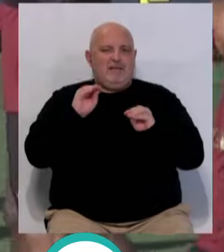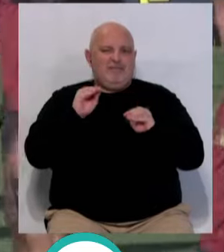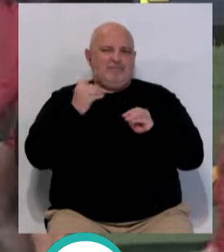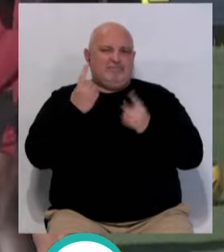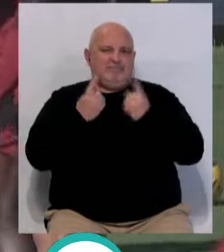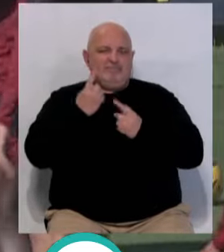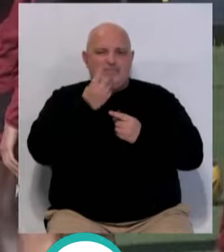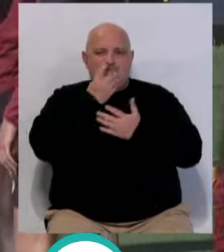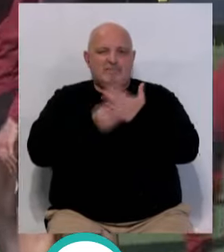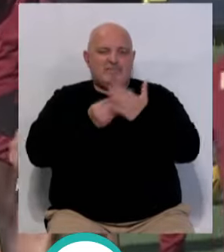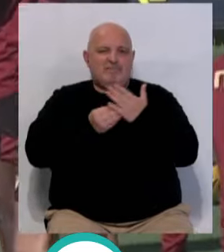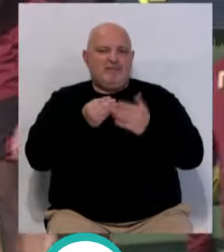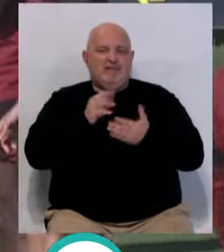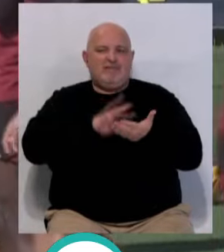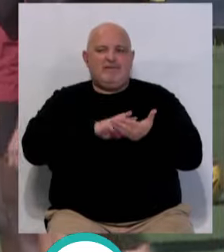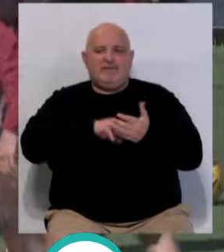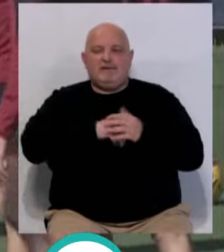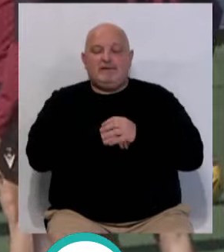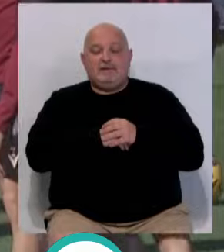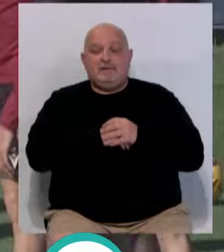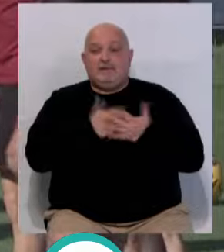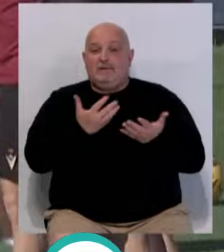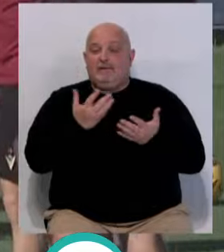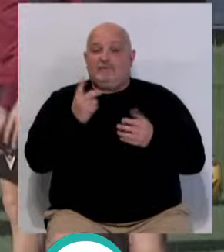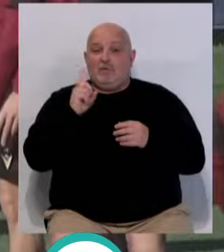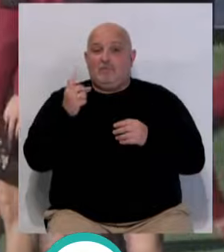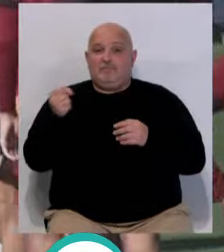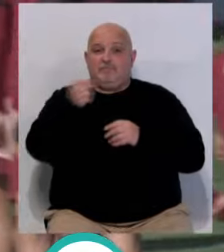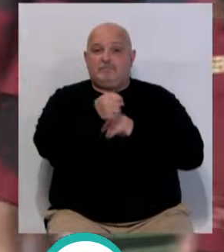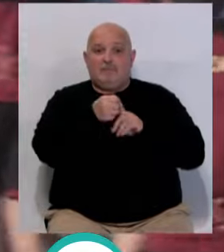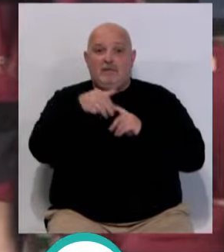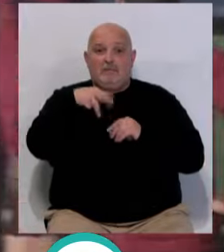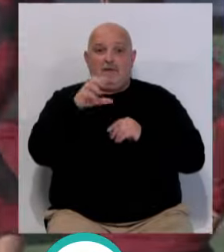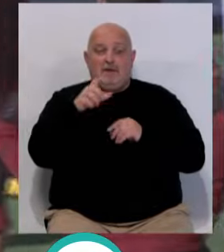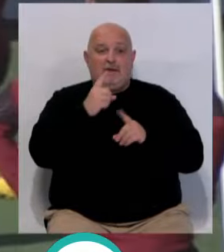asecto en el aspecto defensivo y cuando tú pones a futbolista en el caso de mes en ese partido que